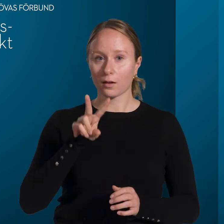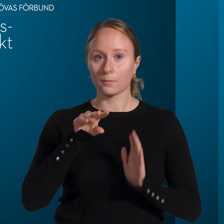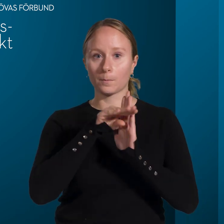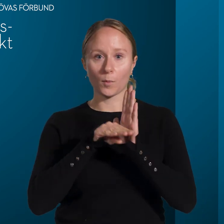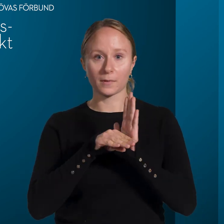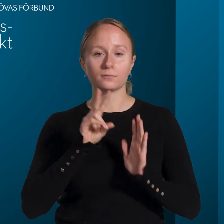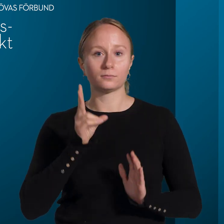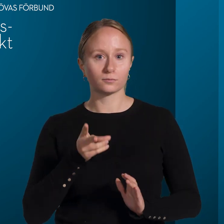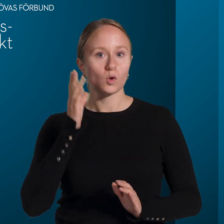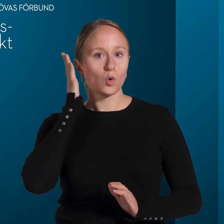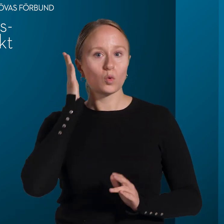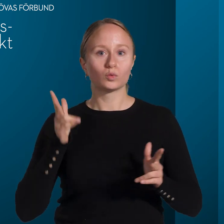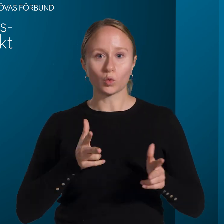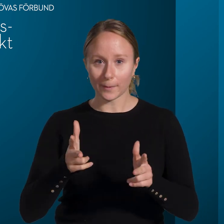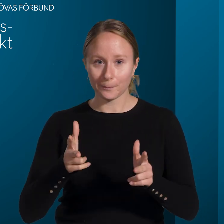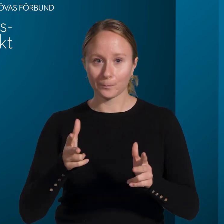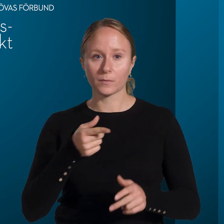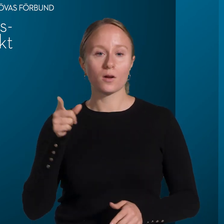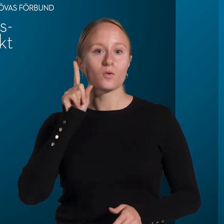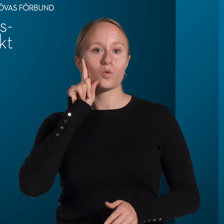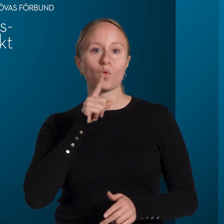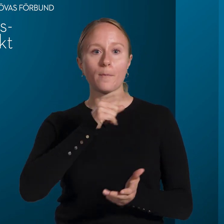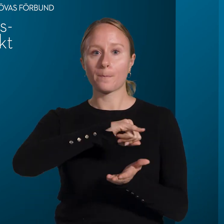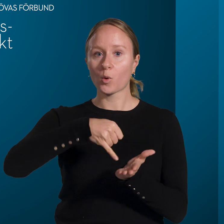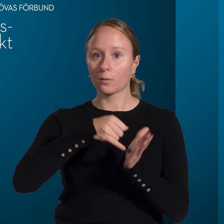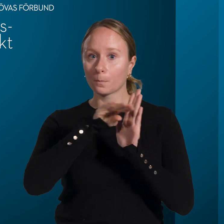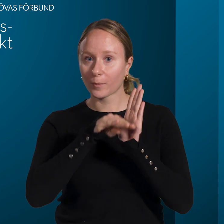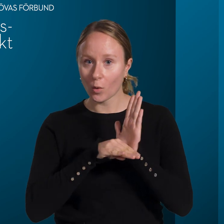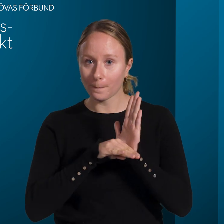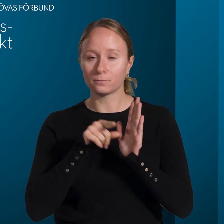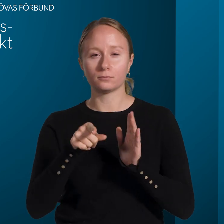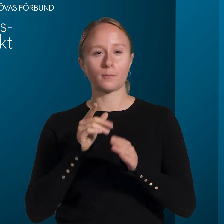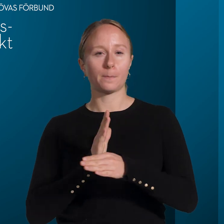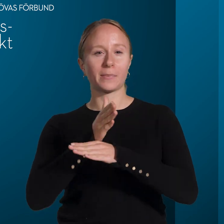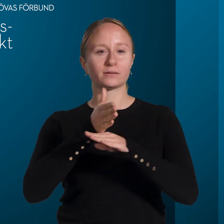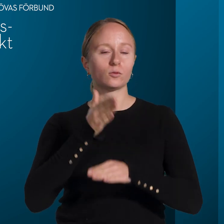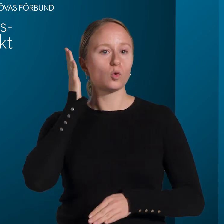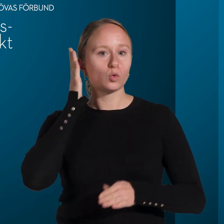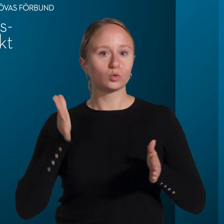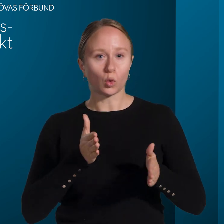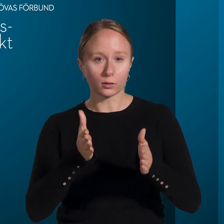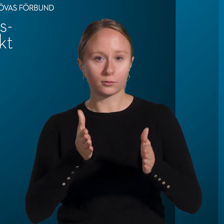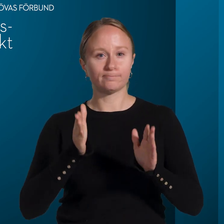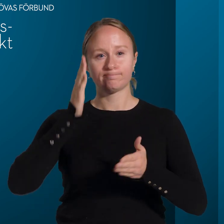Programmet Kodisjoki – de dövas by, besöker Kodisjoki -